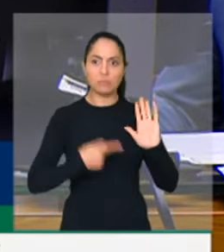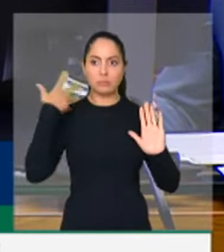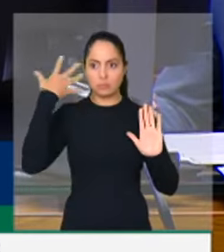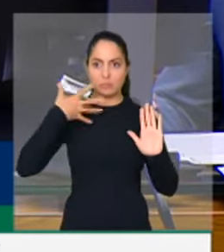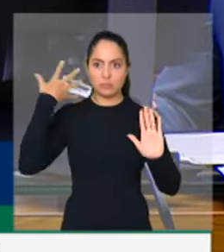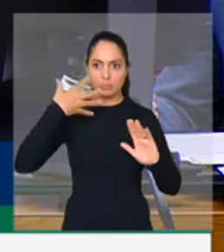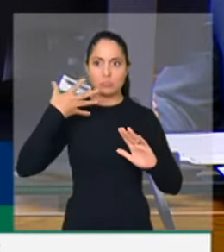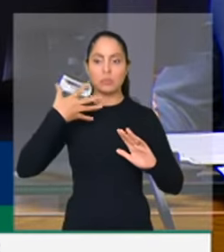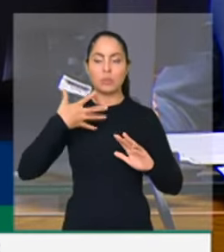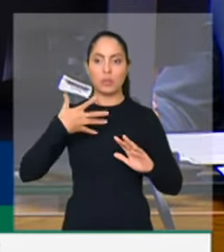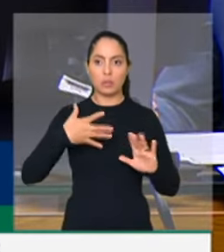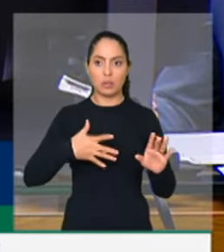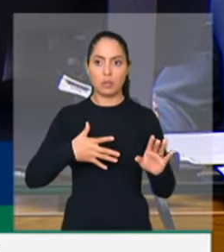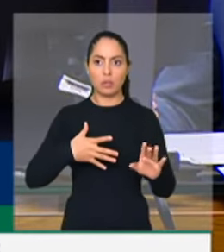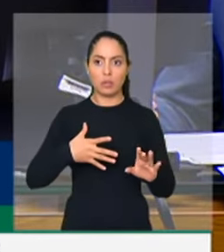CIDADANIA. CONCEDO A PALAVRA